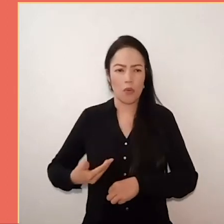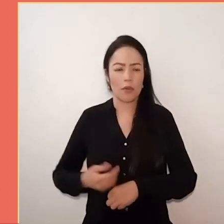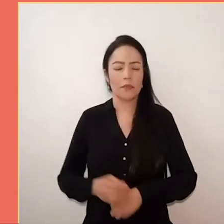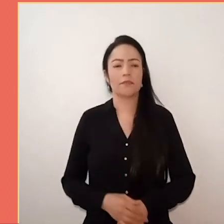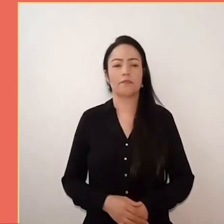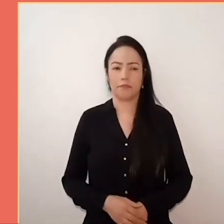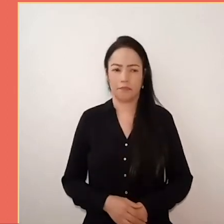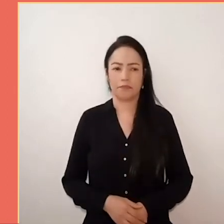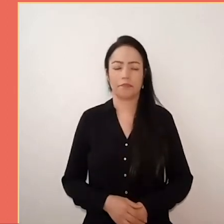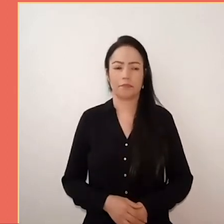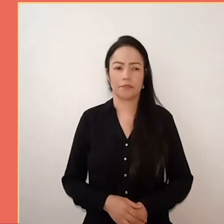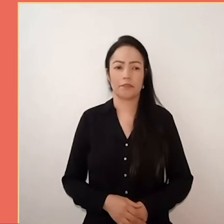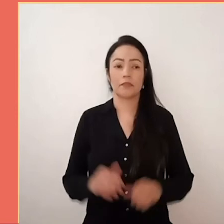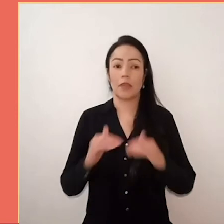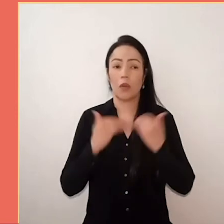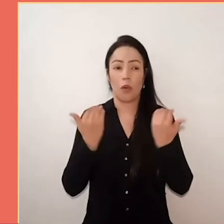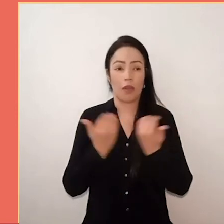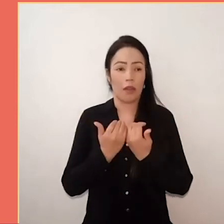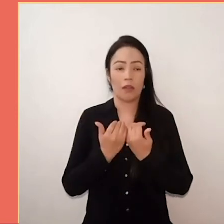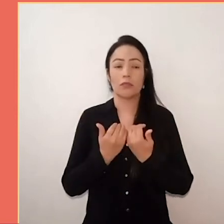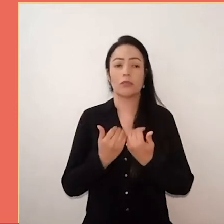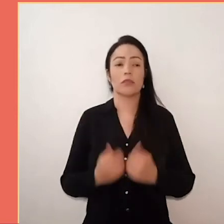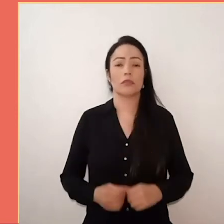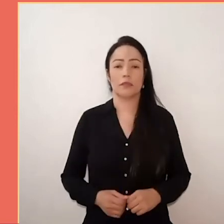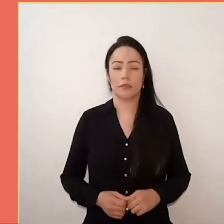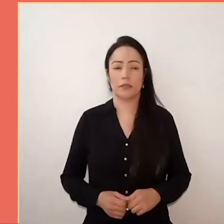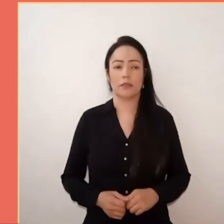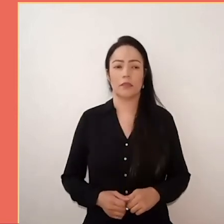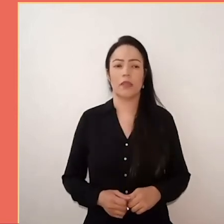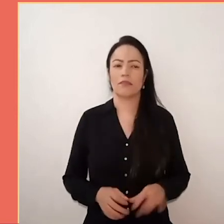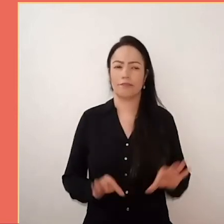Nos congressos, muito bem orquestrado.